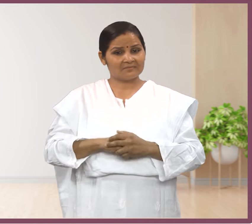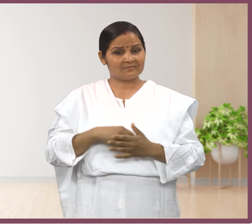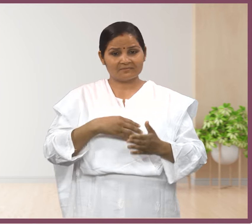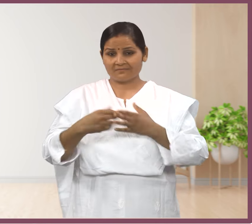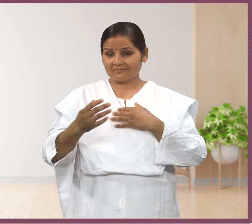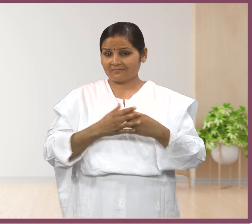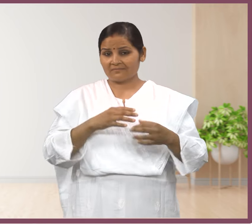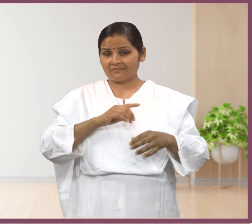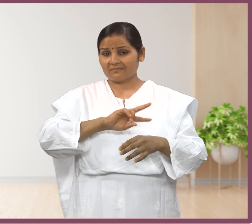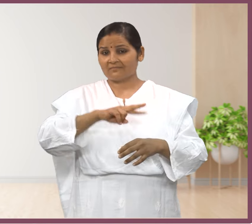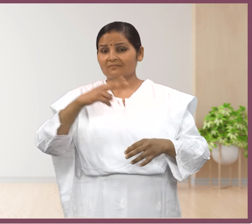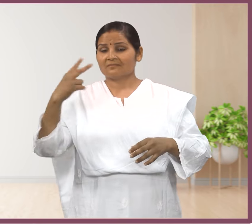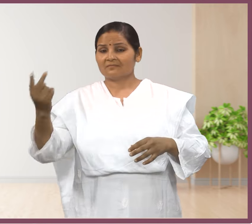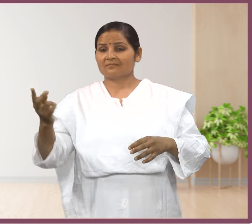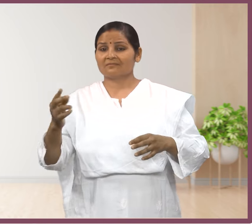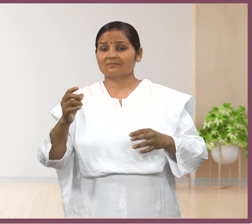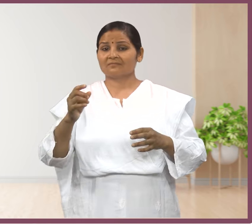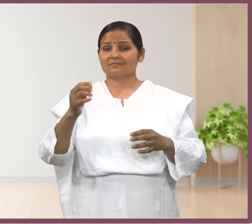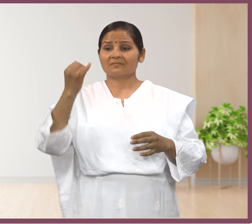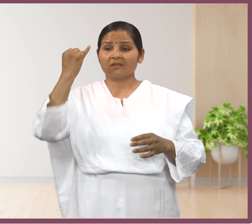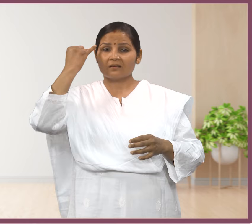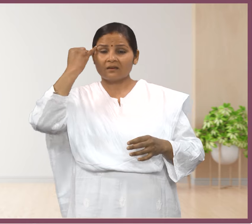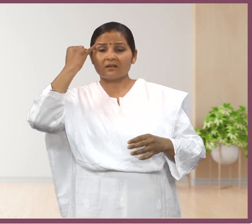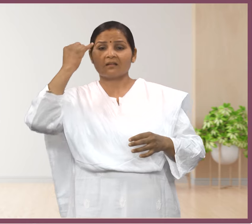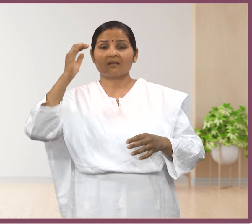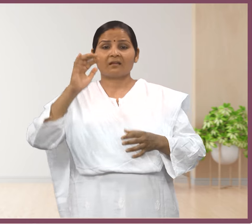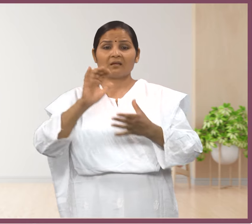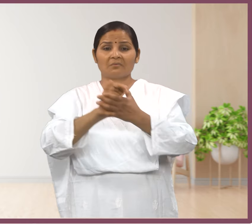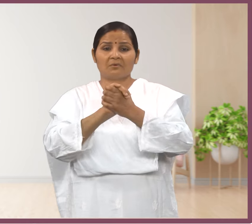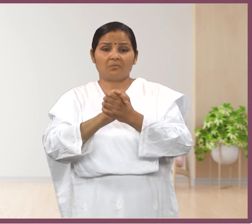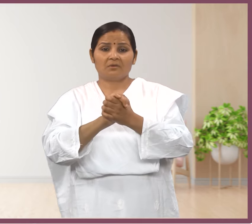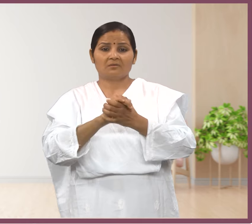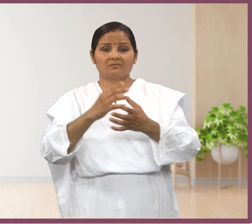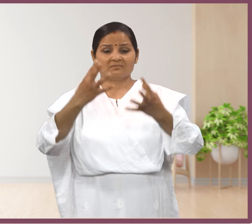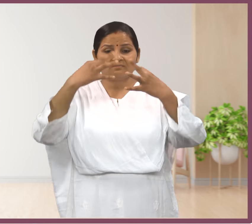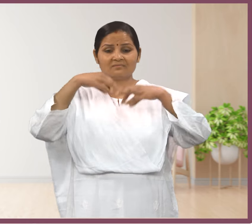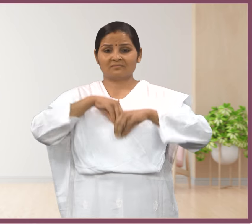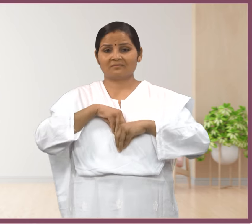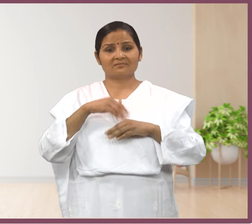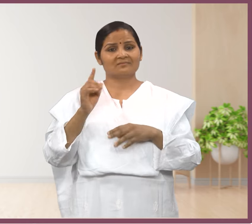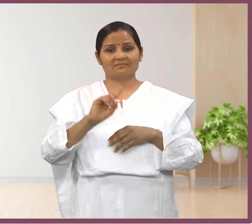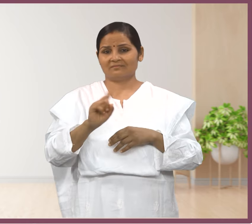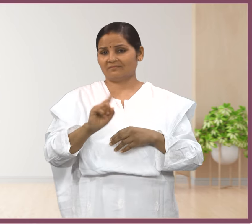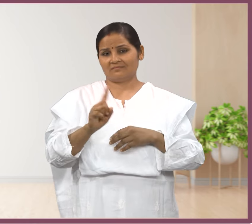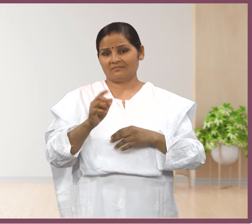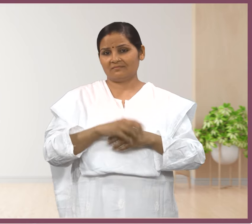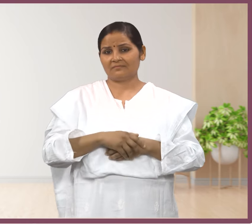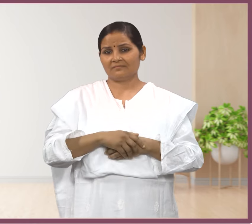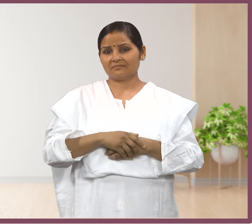ఎప్పుడూ, ఈ రకమైన ఆలోచన లేదా సంకల్పము మన మనస్సులో వచ్చేదే కాదు.